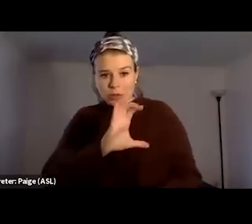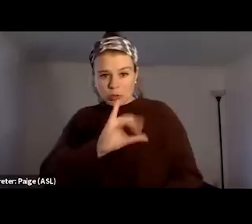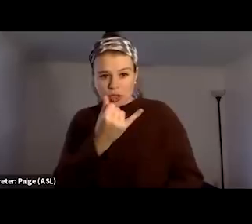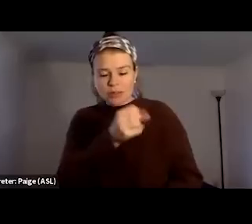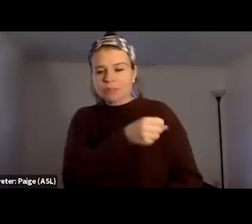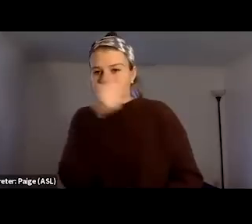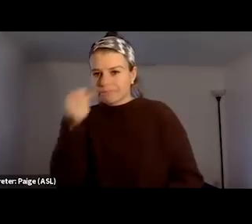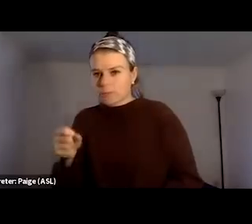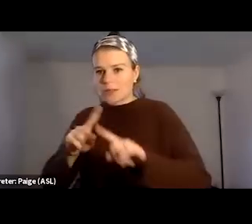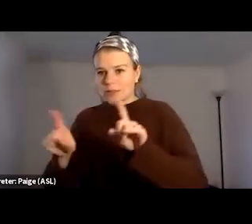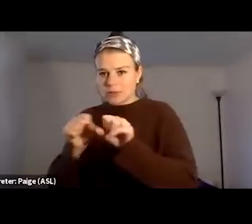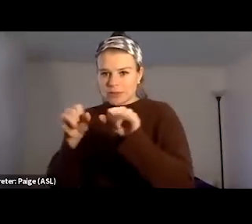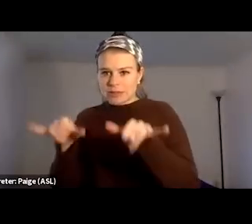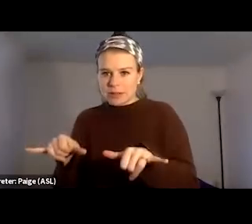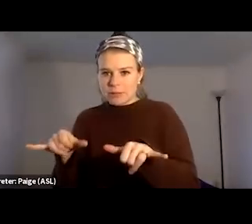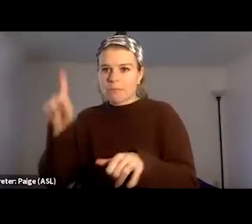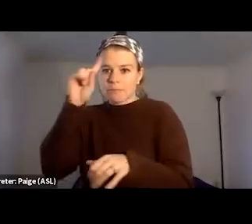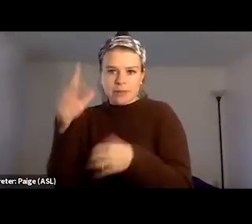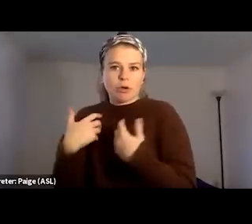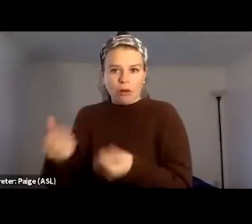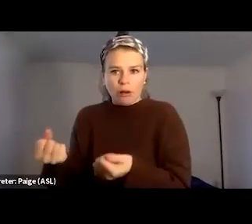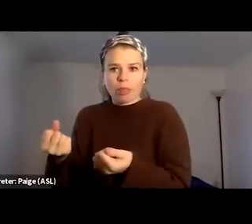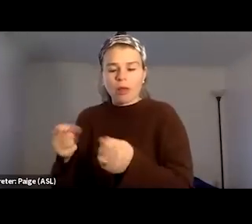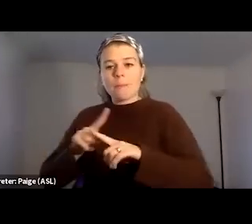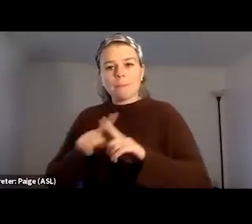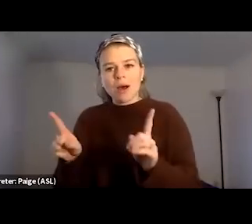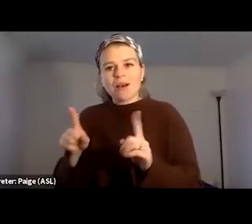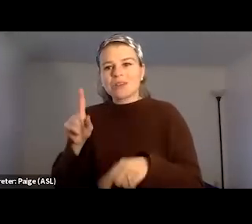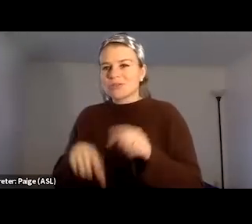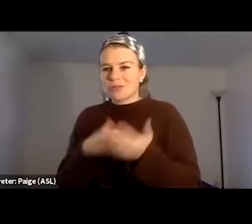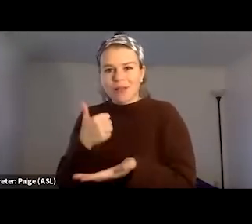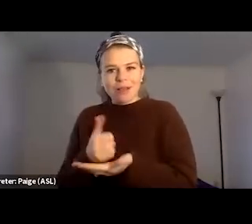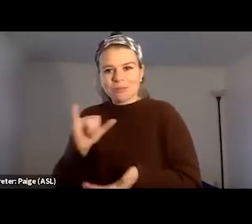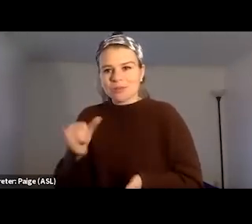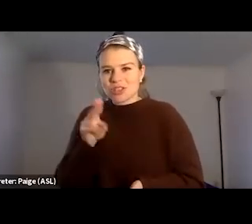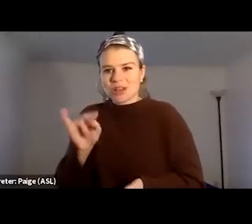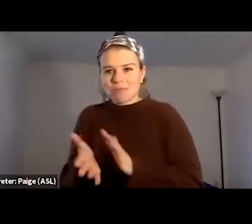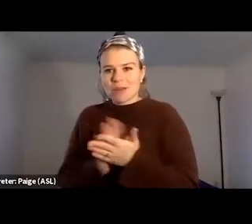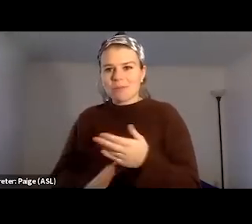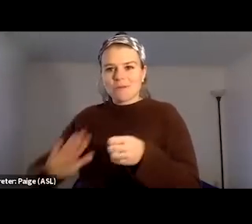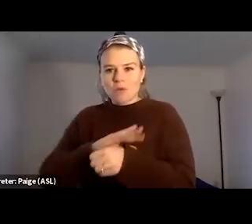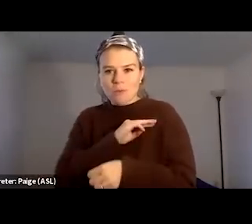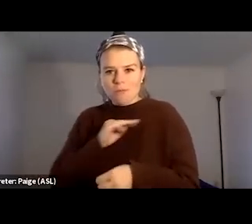al sistema de salud mental, pero no podía ayudar a Jenny a ser en un miembro pleno de su comunidad y sociedad.